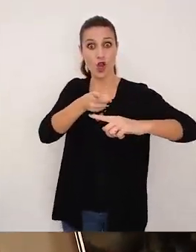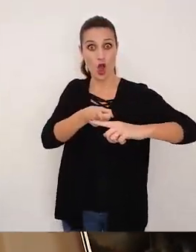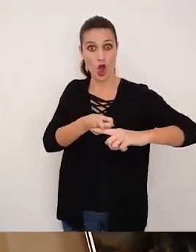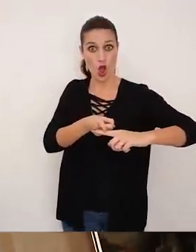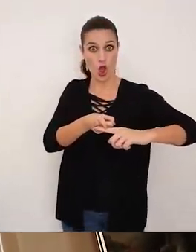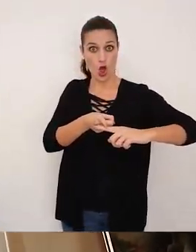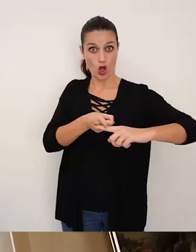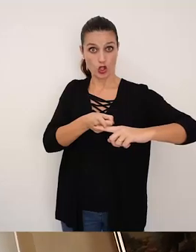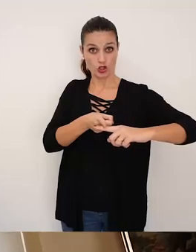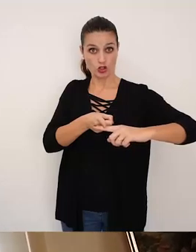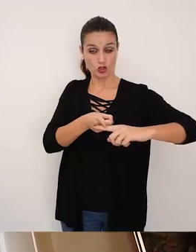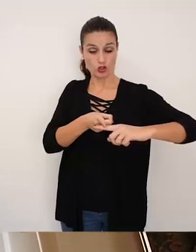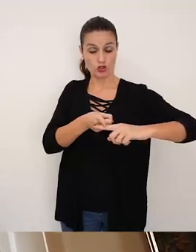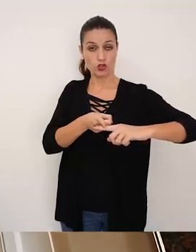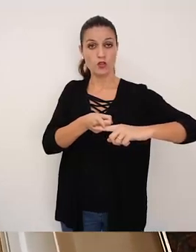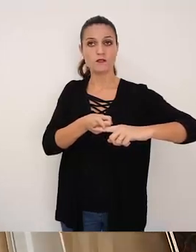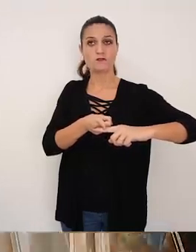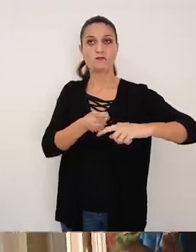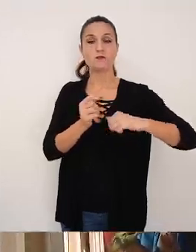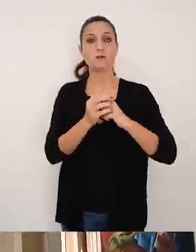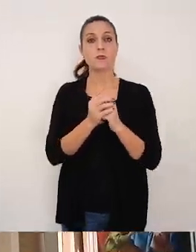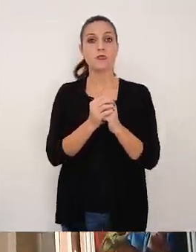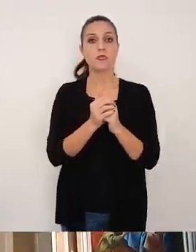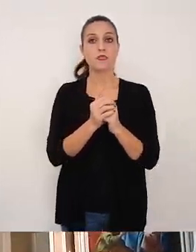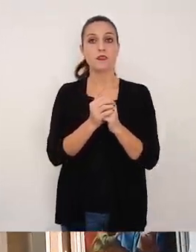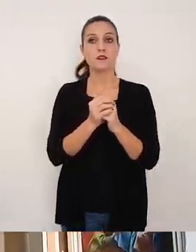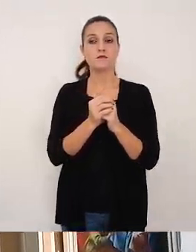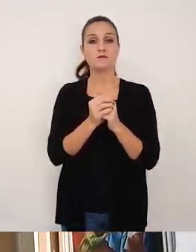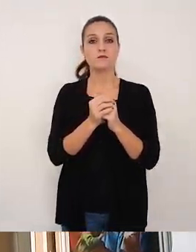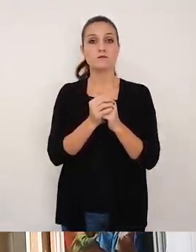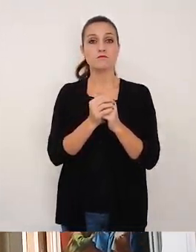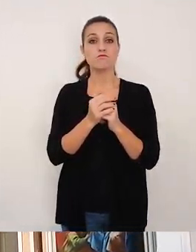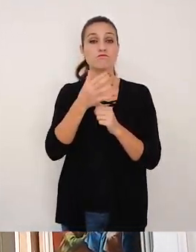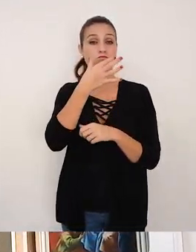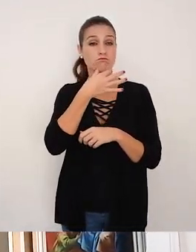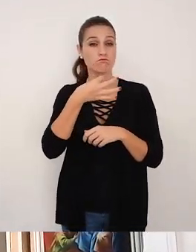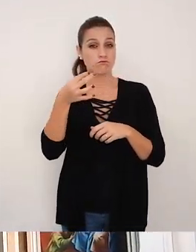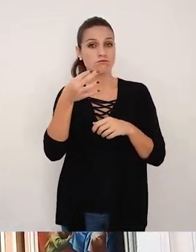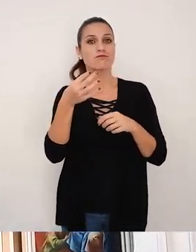impianto a croce latina. Evidenti sono gli opulenti stucchi e i vividi